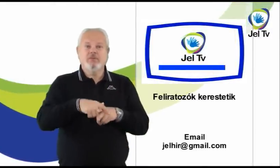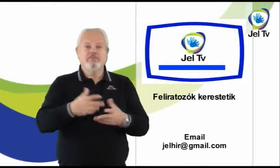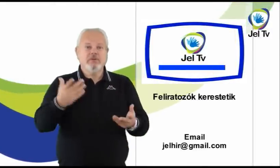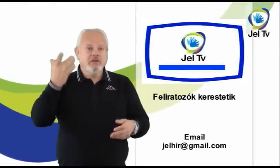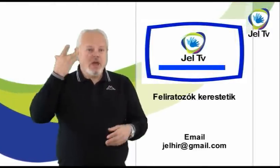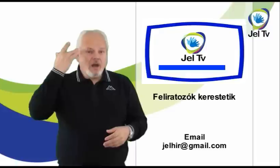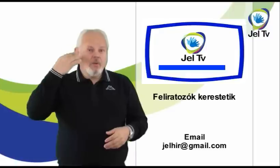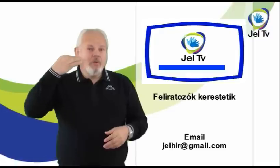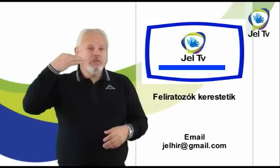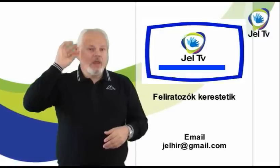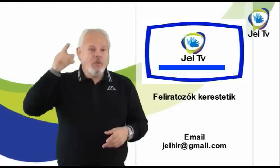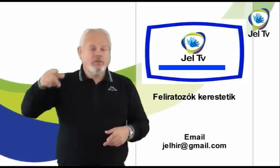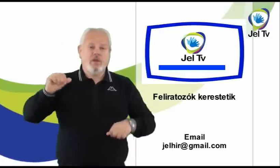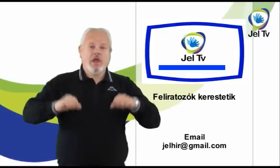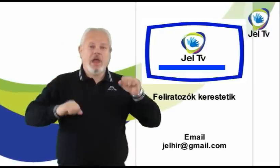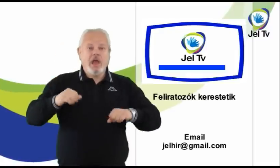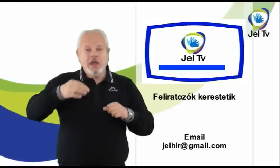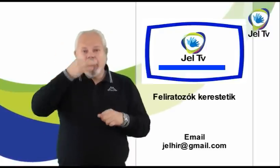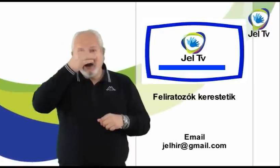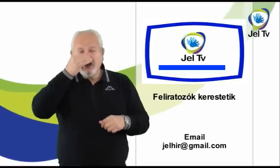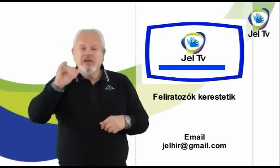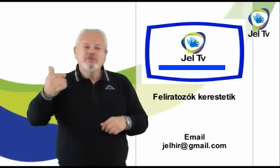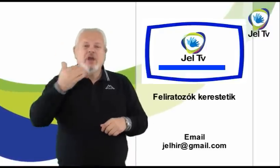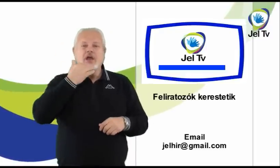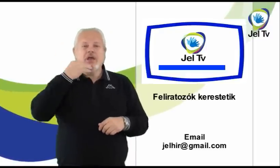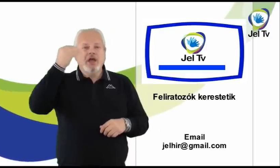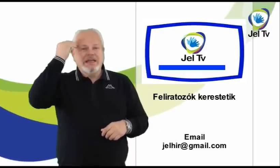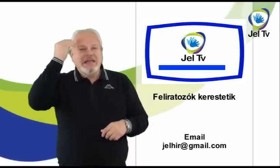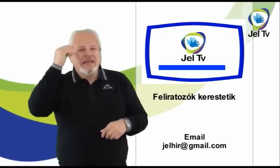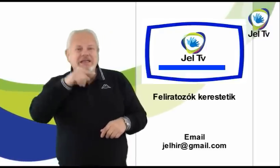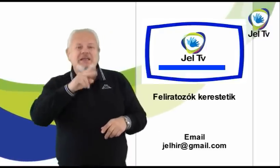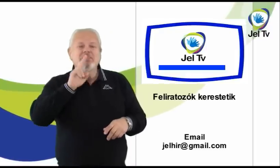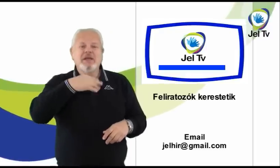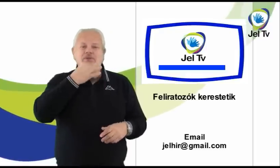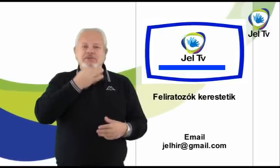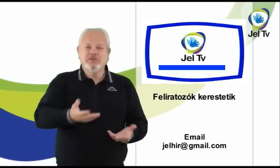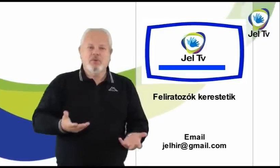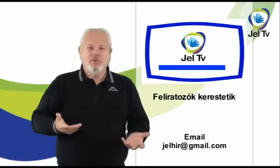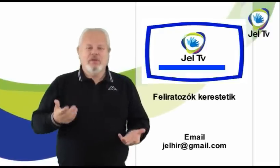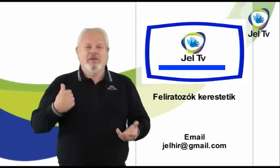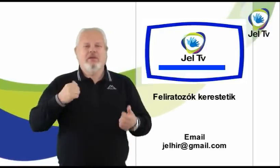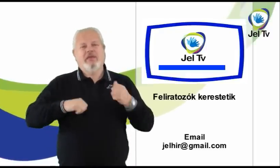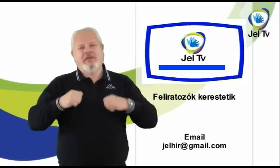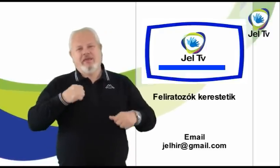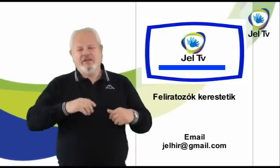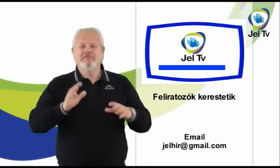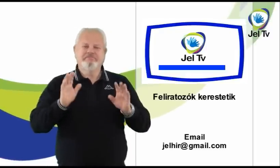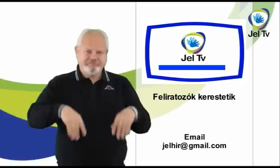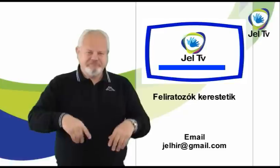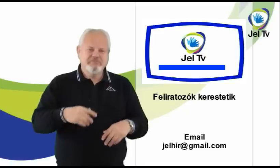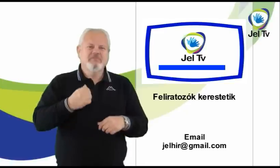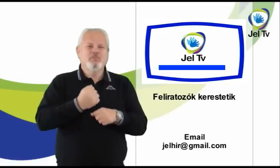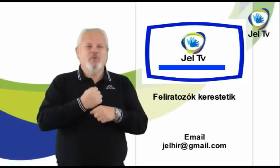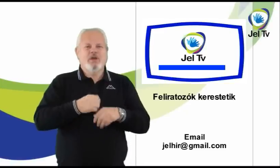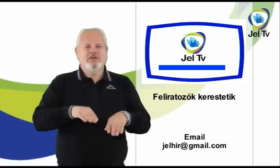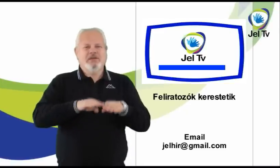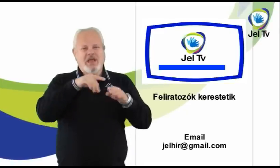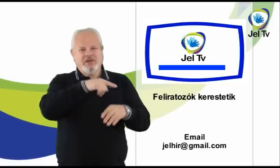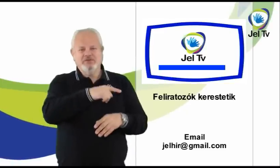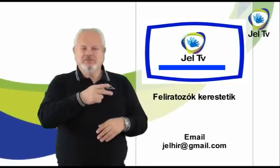Eközben a hallók és a nagyothallók reklamálnak, hiszen ők is kíváncsiak és szeretnék megérteni, hogy miről van szó a műsorokban.